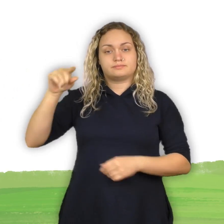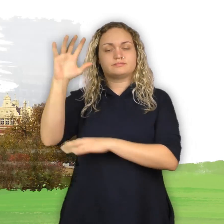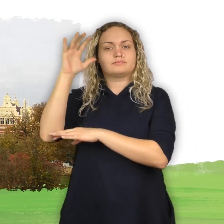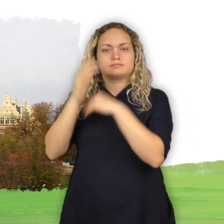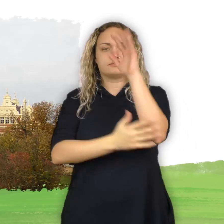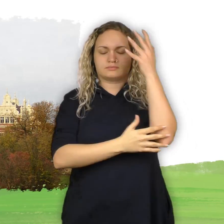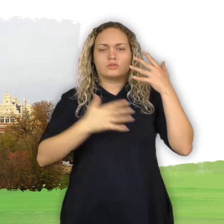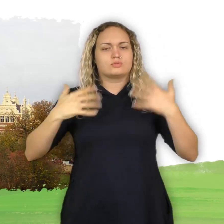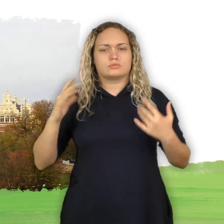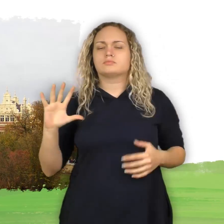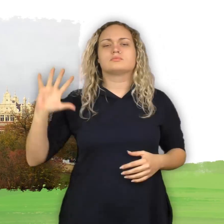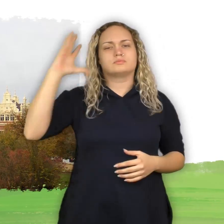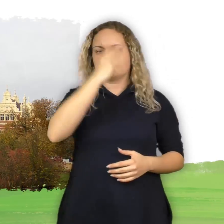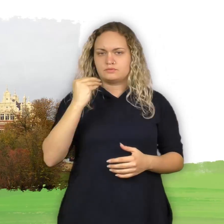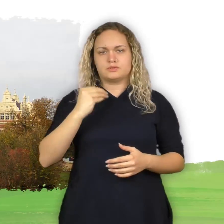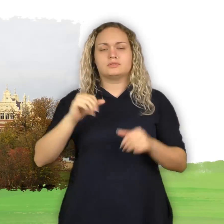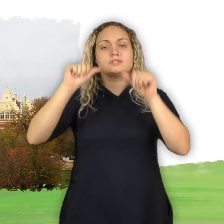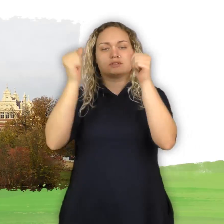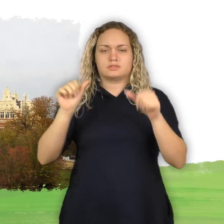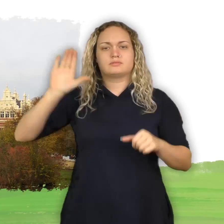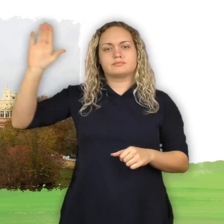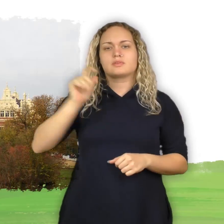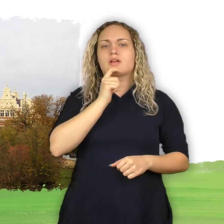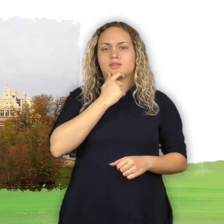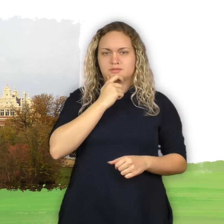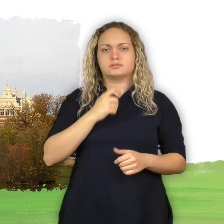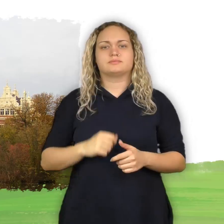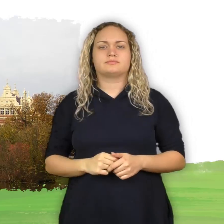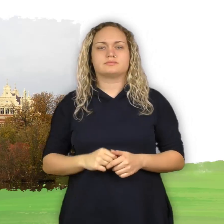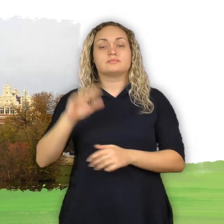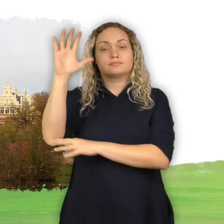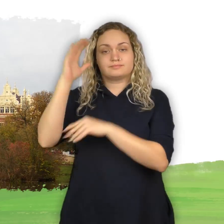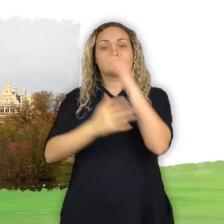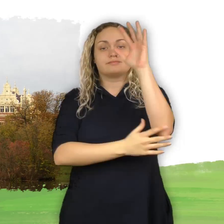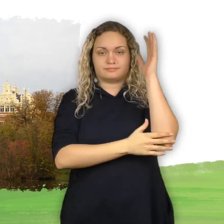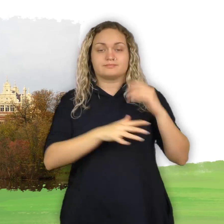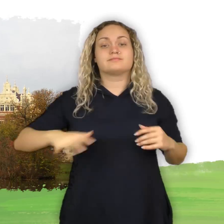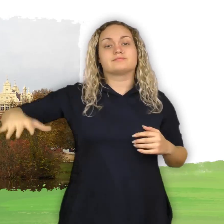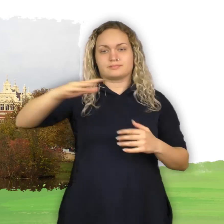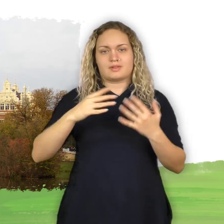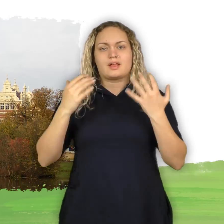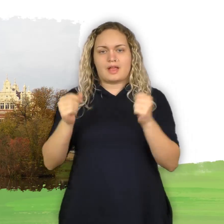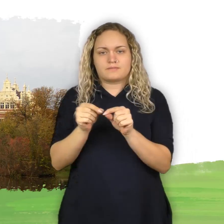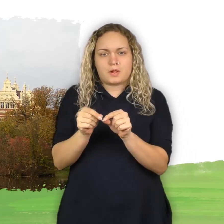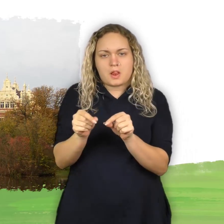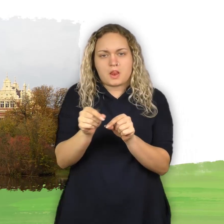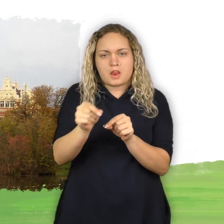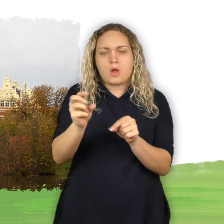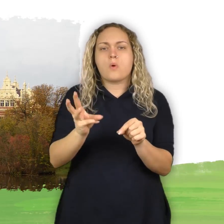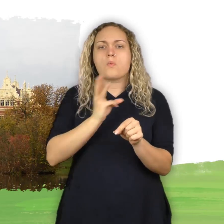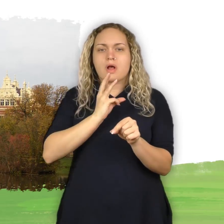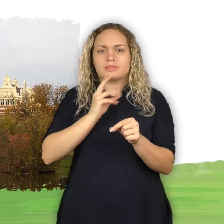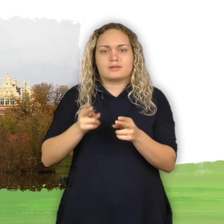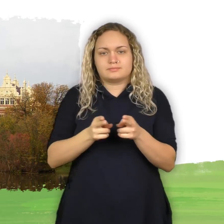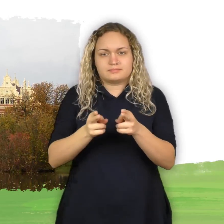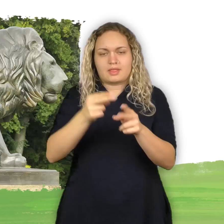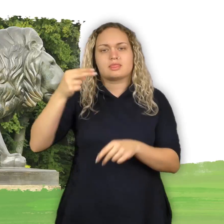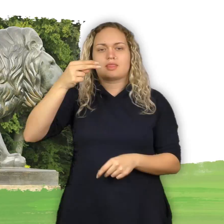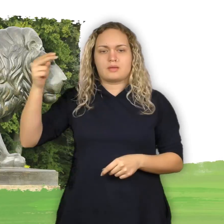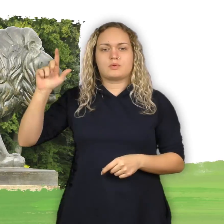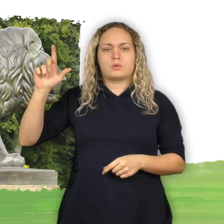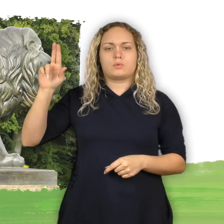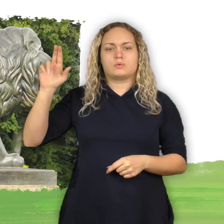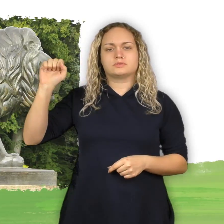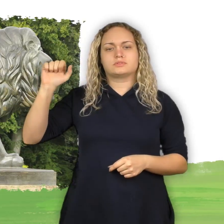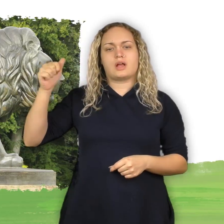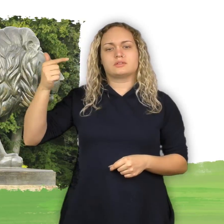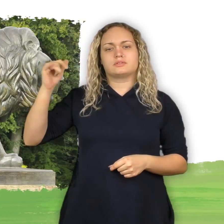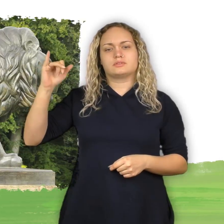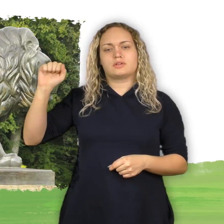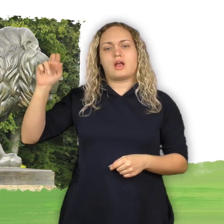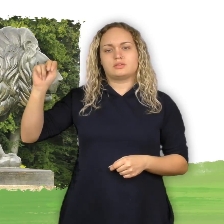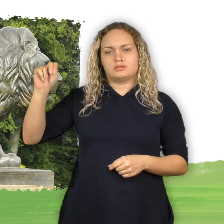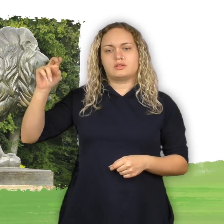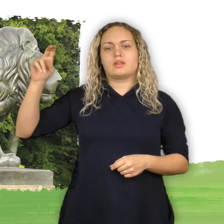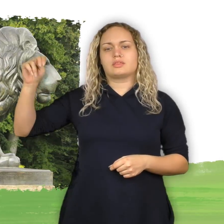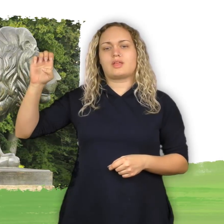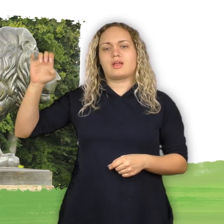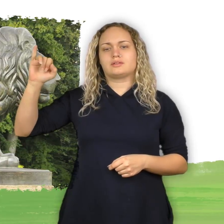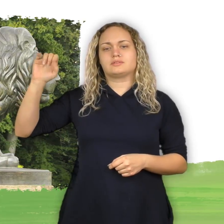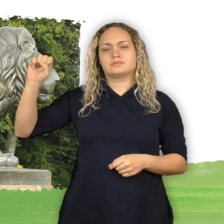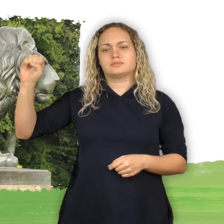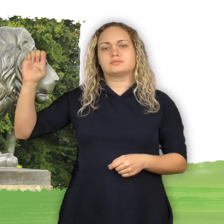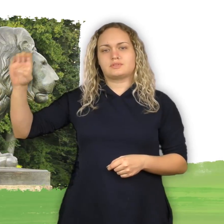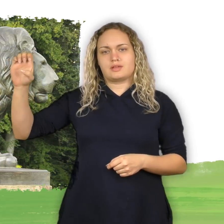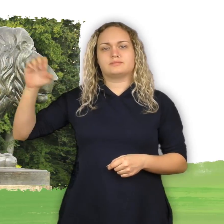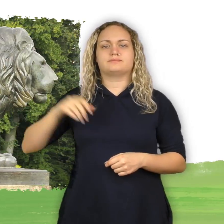To piękny park w stylu angielskim położony nad rzeką Nysą Łużycką.